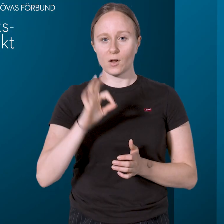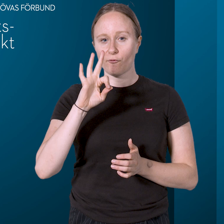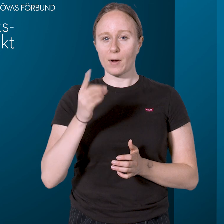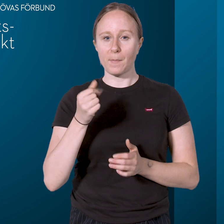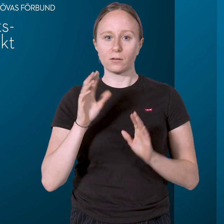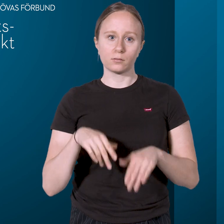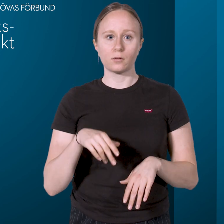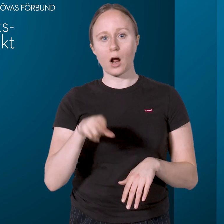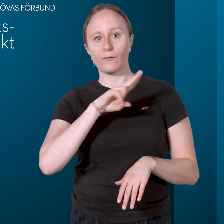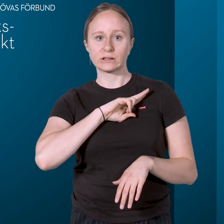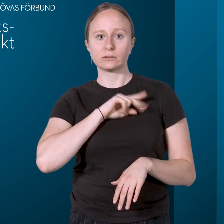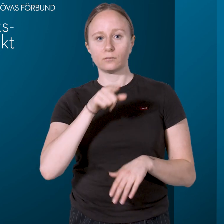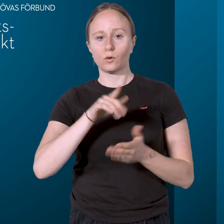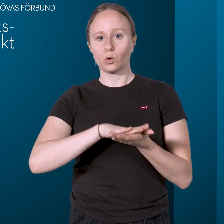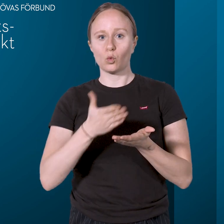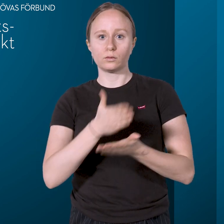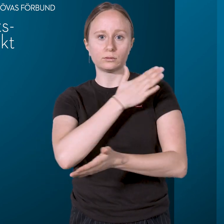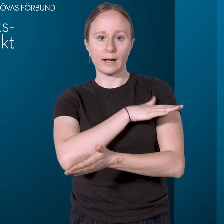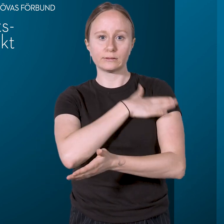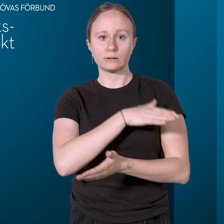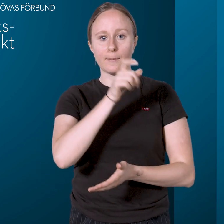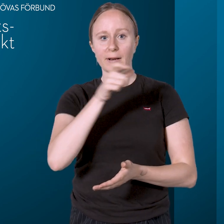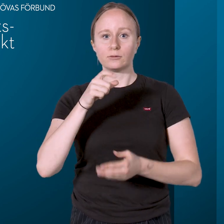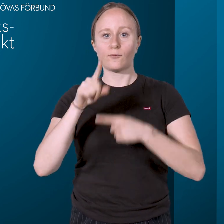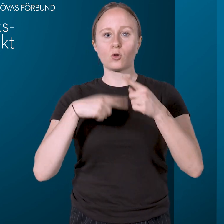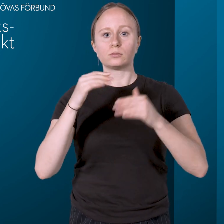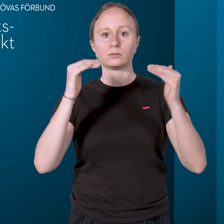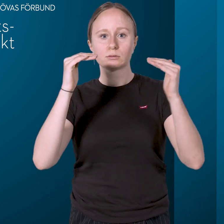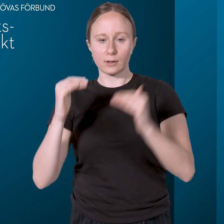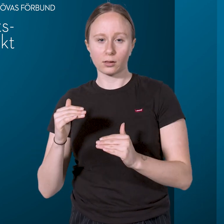Folkpensionsanstalten FPA varit ansvarig för tolkningstjänster för personer -